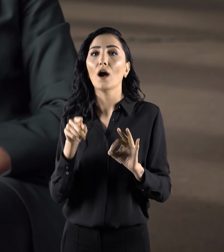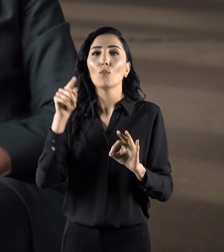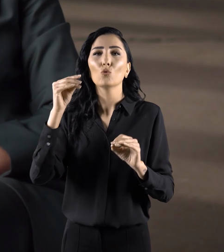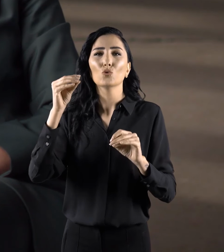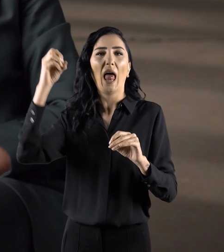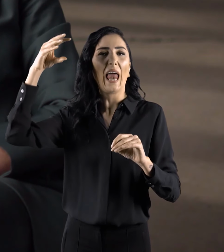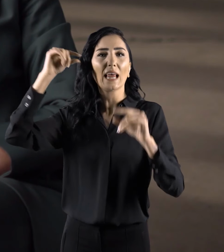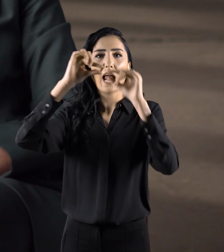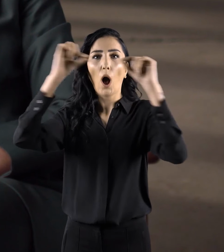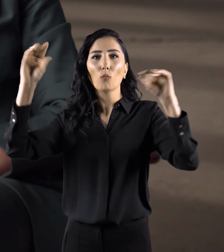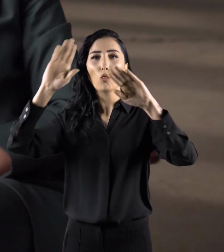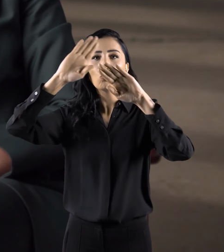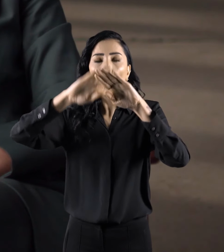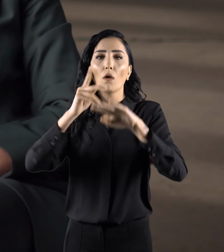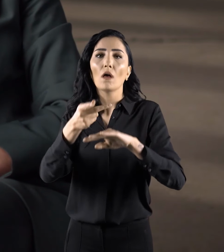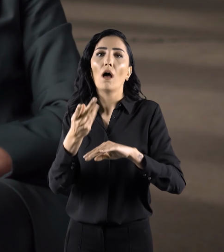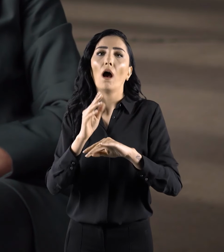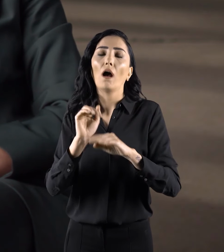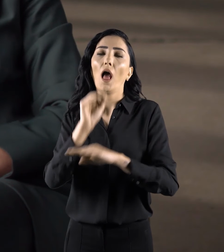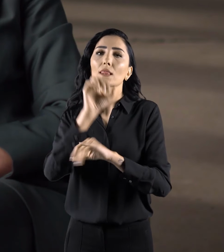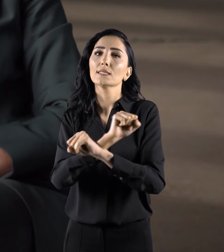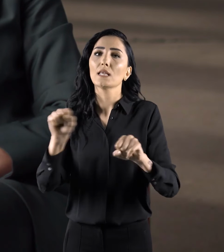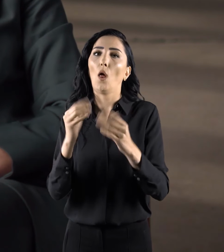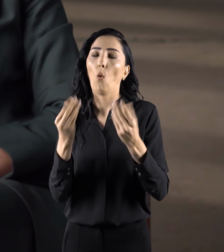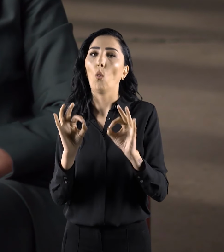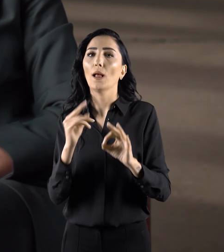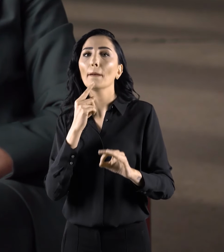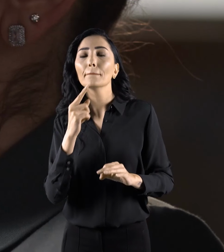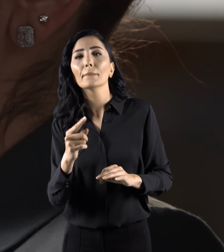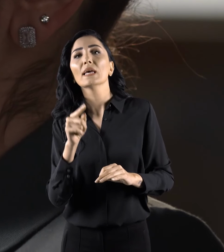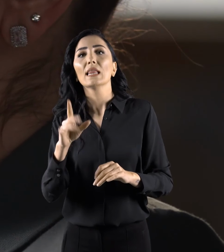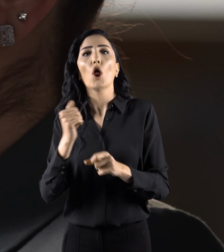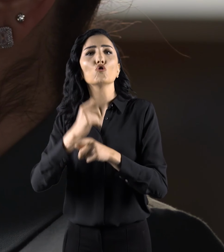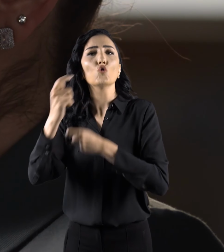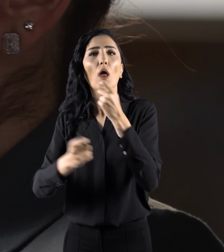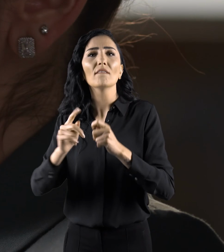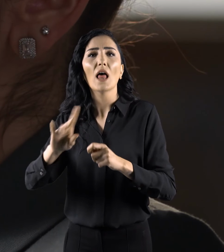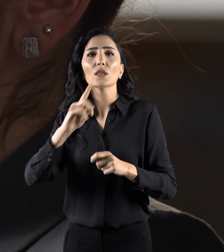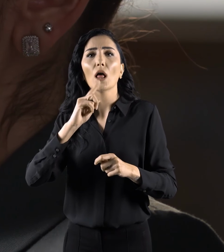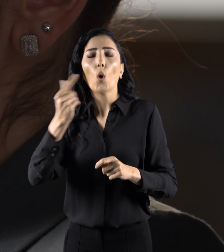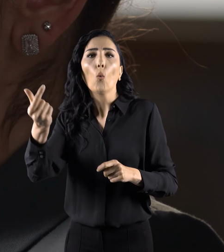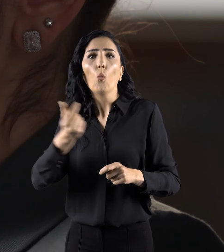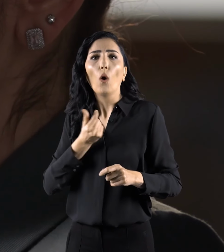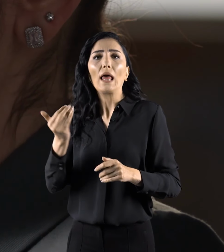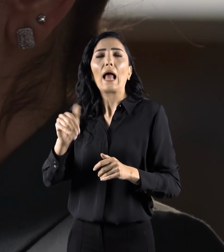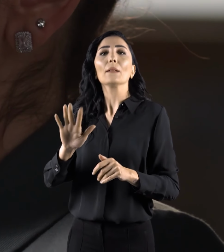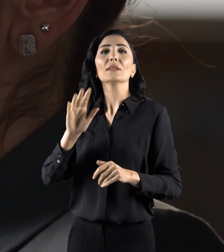bu tür kablolara dokunarak hayatımızı tehlike altına atmamalıyız. Yetkililerden aksi bir uyarı gelmedikçe